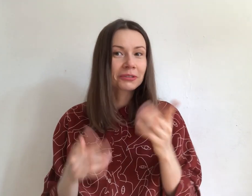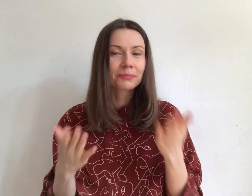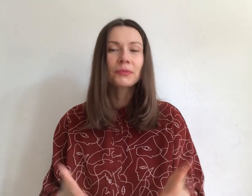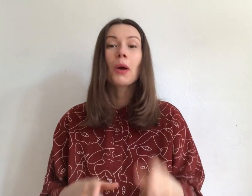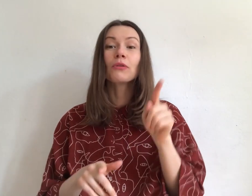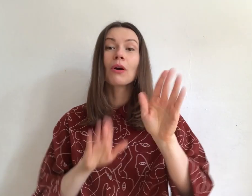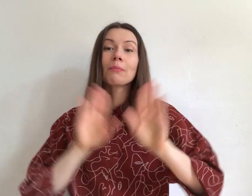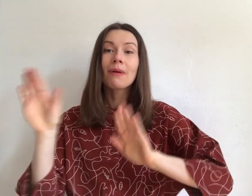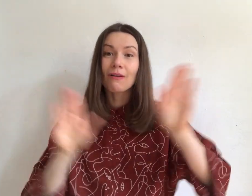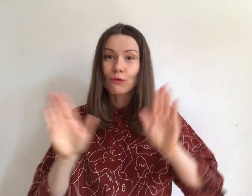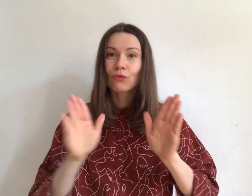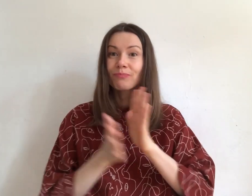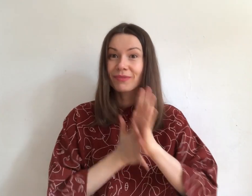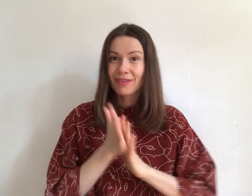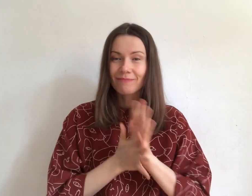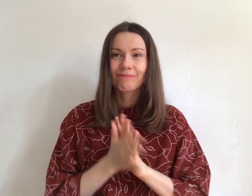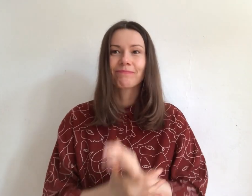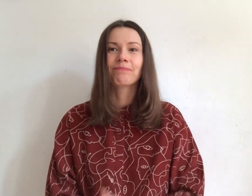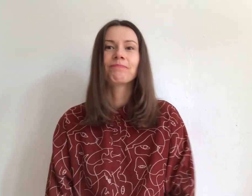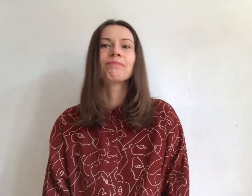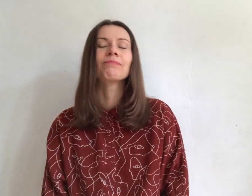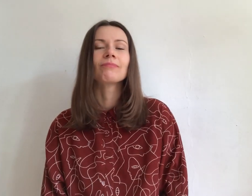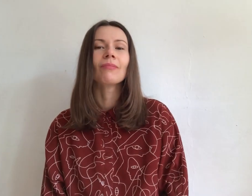Co to oznacza? Jest to miganie pantomimiczne.